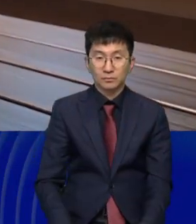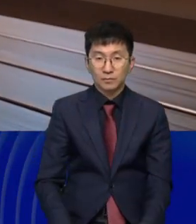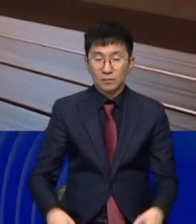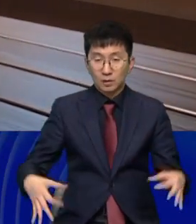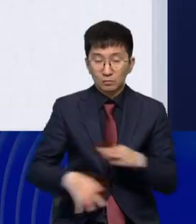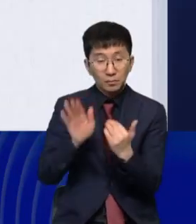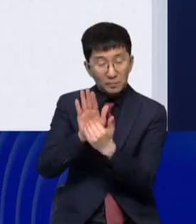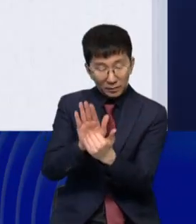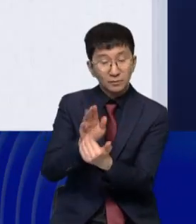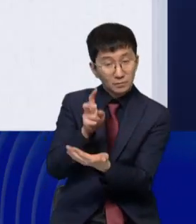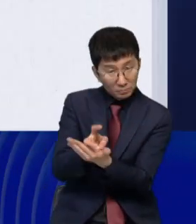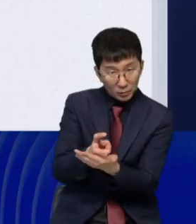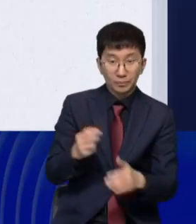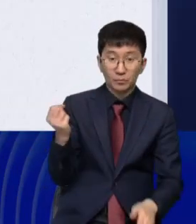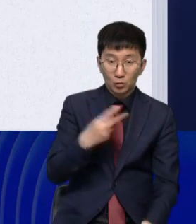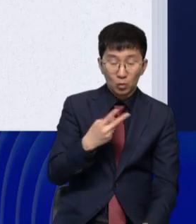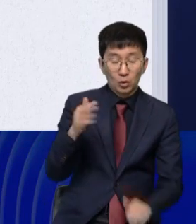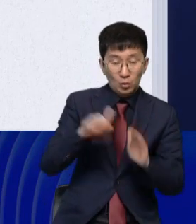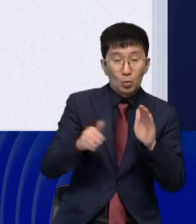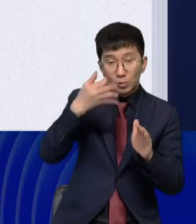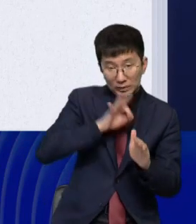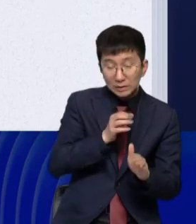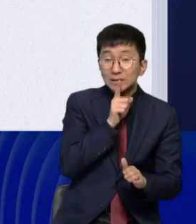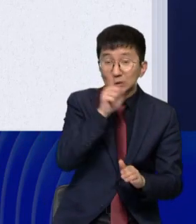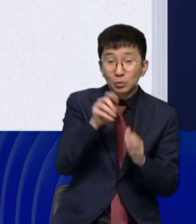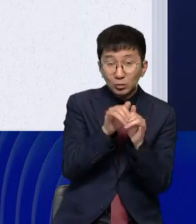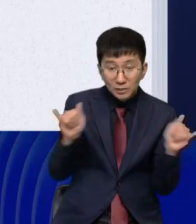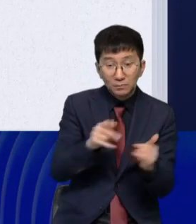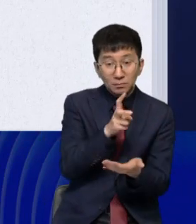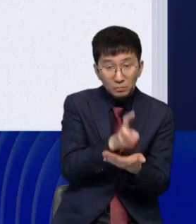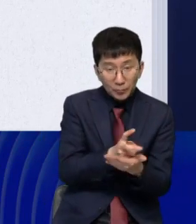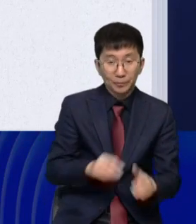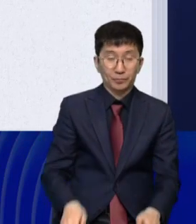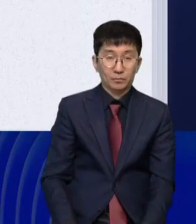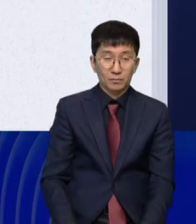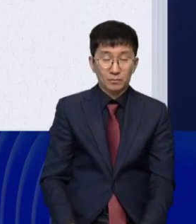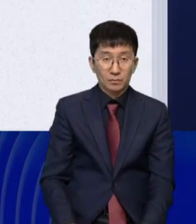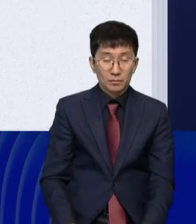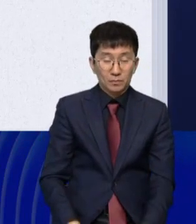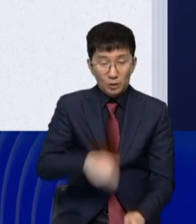현행부패방지법과 공익신고자보호법에는 공익신고자에 대해 형을 감면하거나 면제할 수 있다는 면책 규정이 나옵니다.